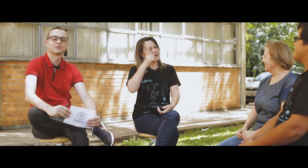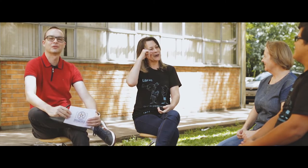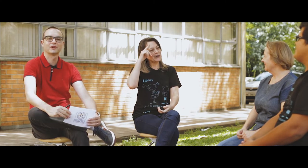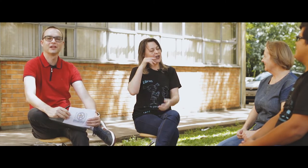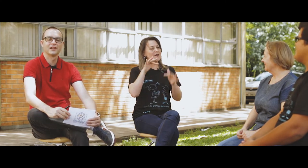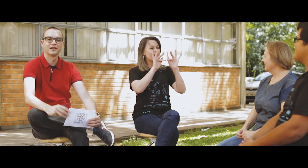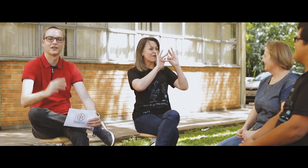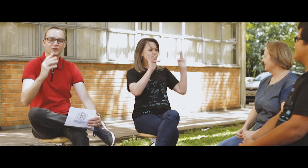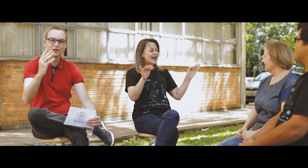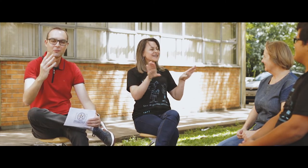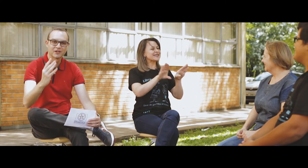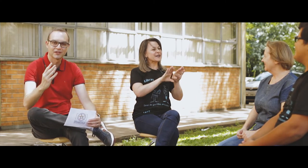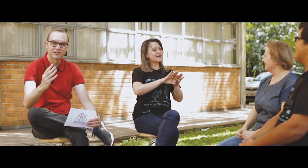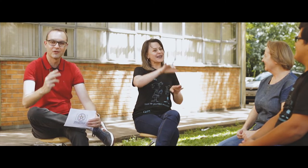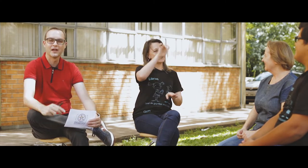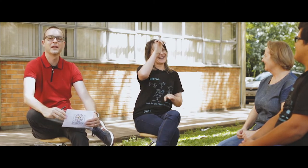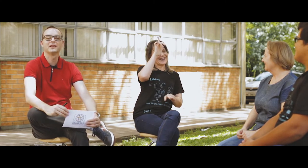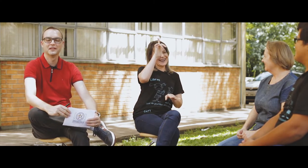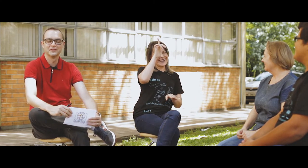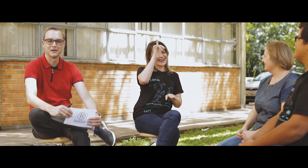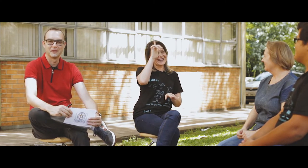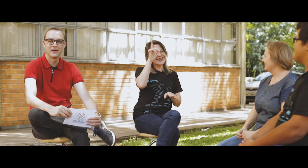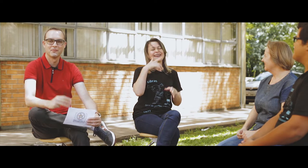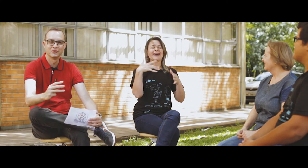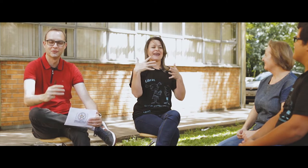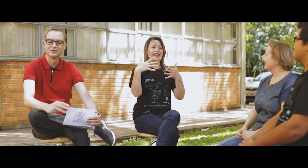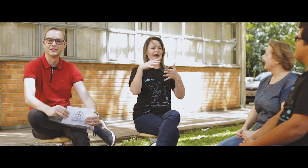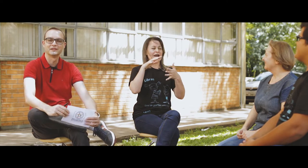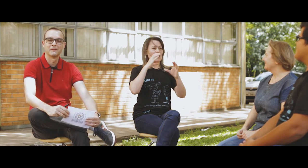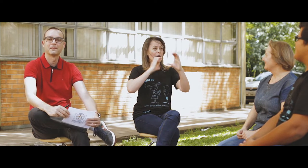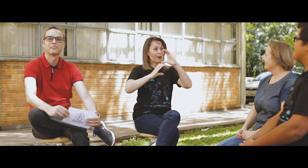professora Irene " a nossa comunicação é linda" é muito bonita!